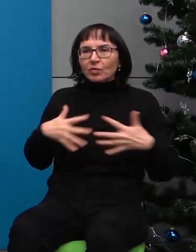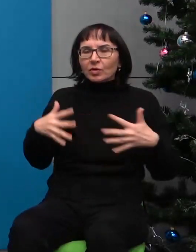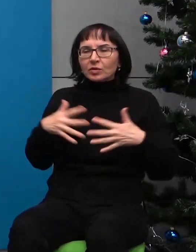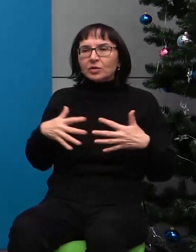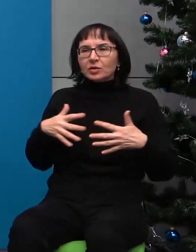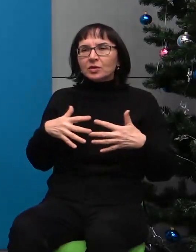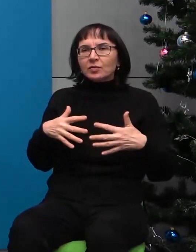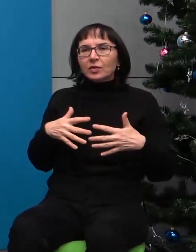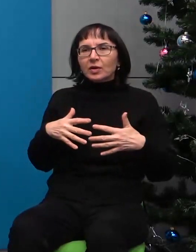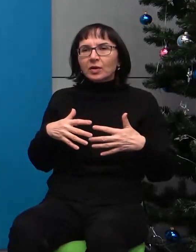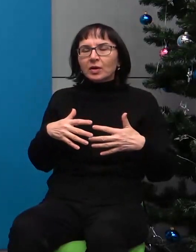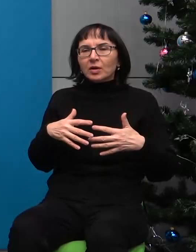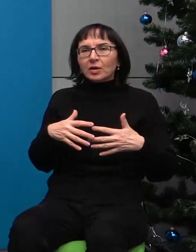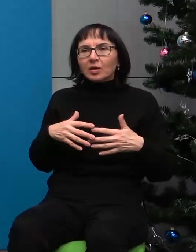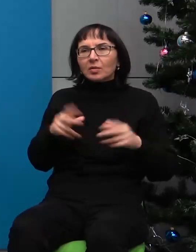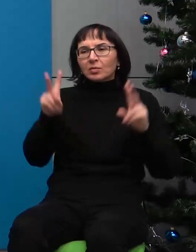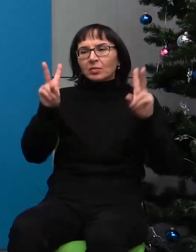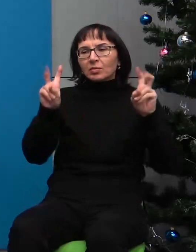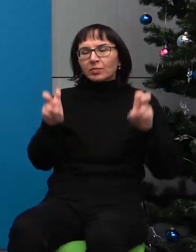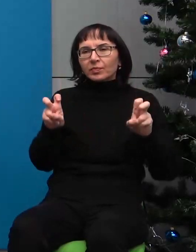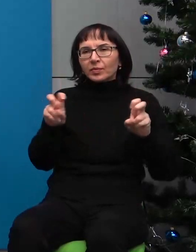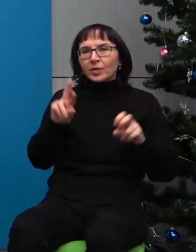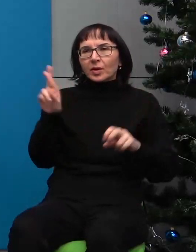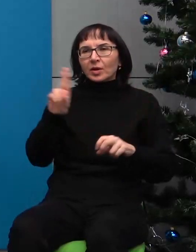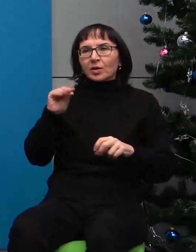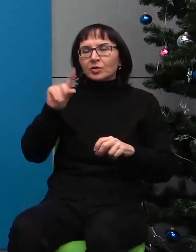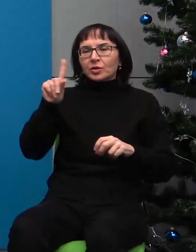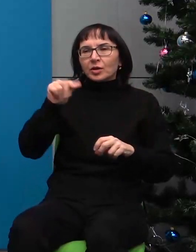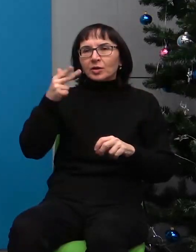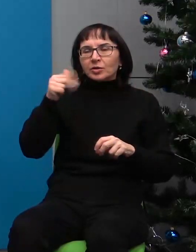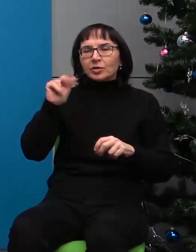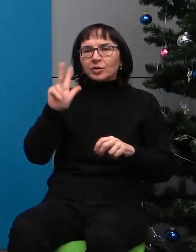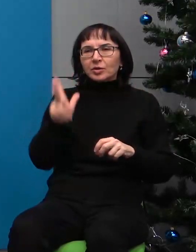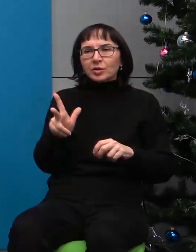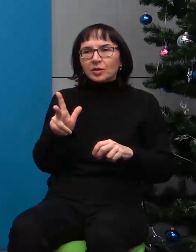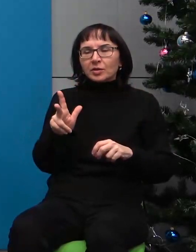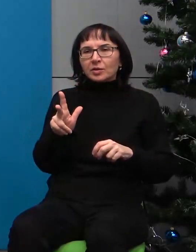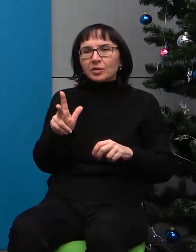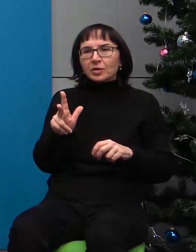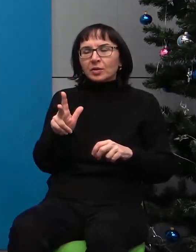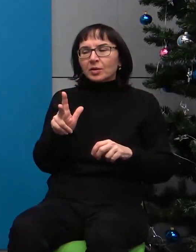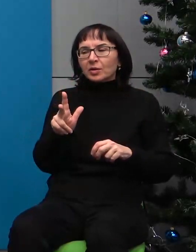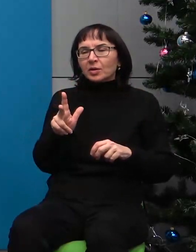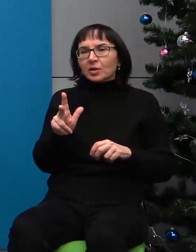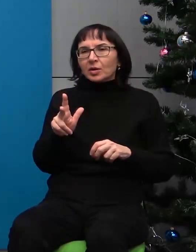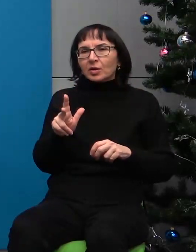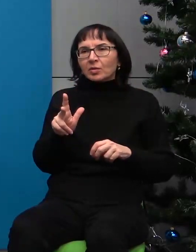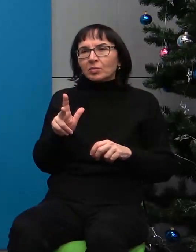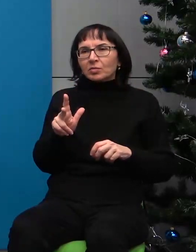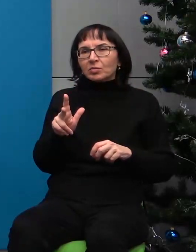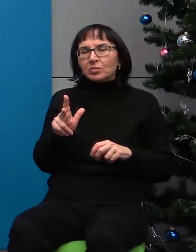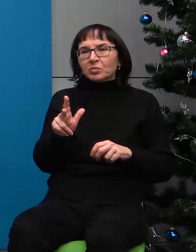Przy pseudonimu Rzeźnik się nie dostaje bez powodu, ja Państwu oszczędzę szczegółów. One są w książce, chociaż naprawdę, proszę mi uwierzyć,